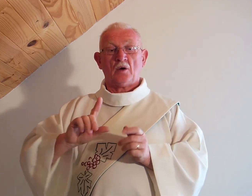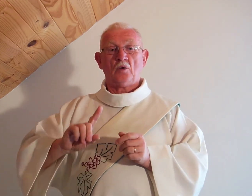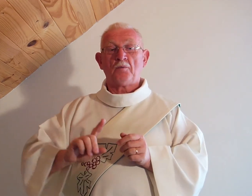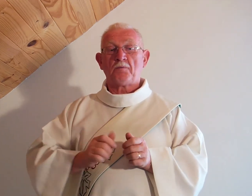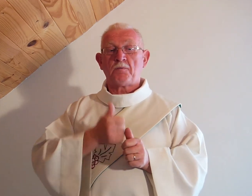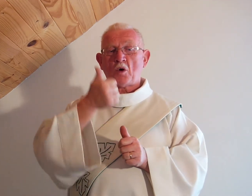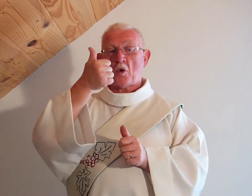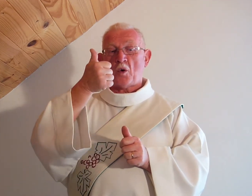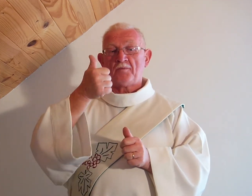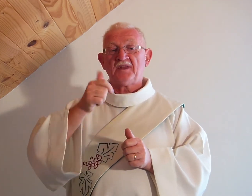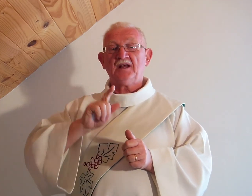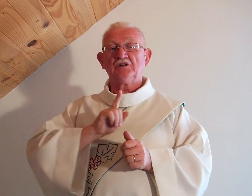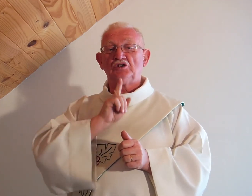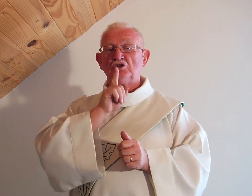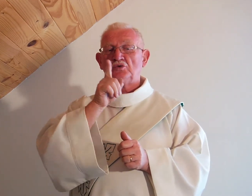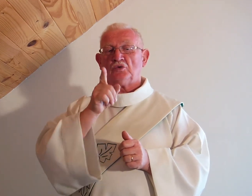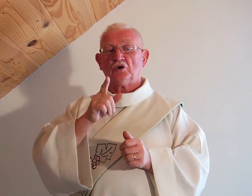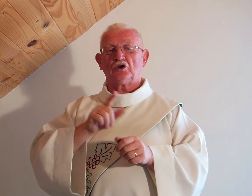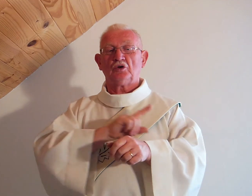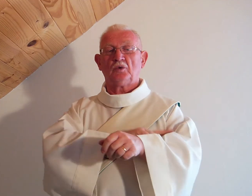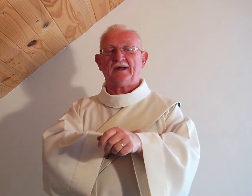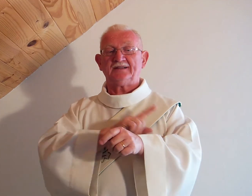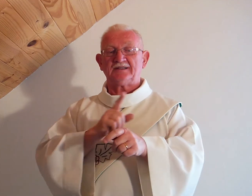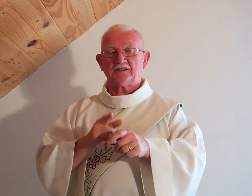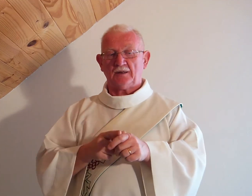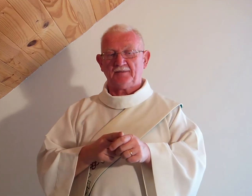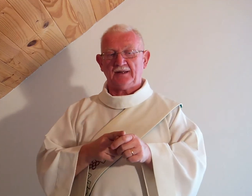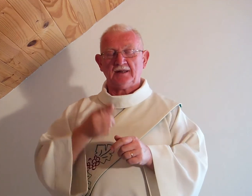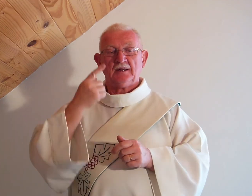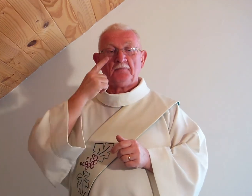Le premier jour de la semaine,